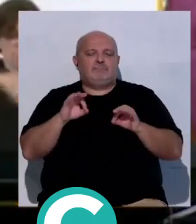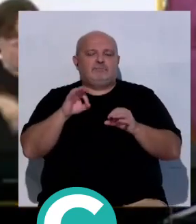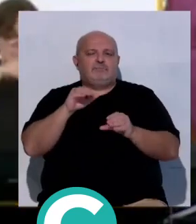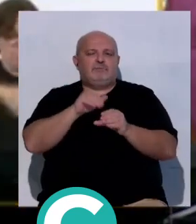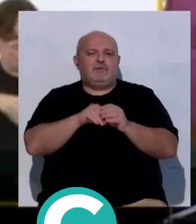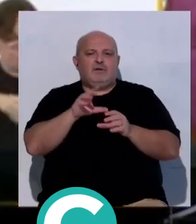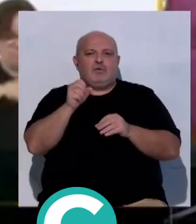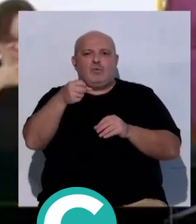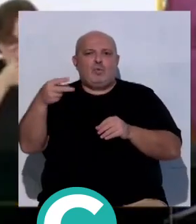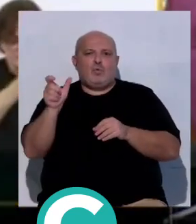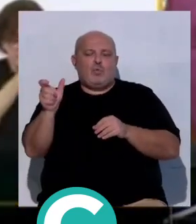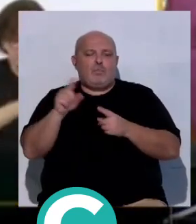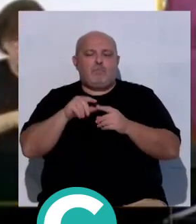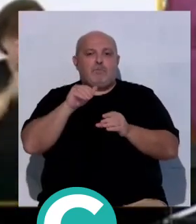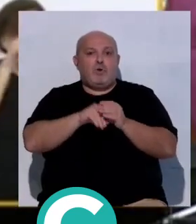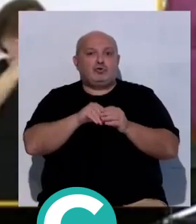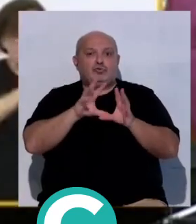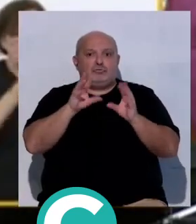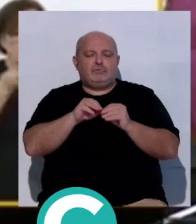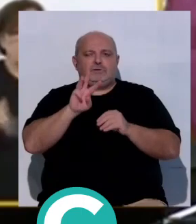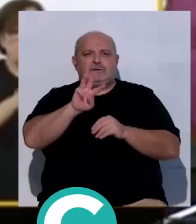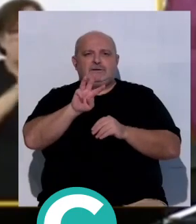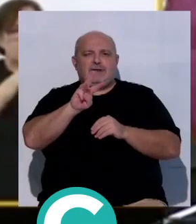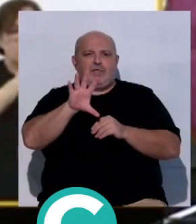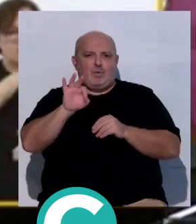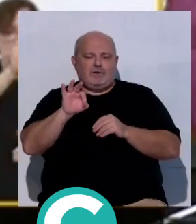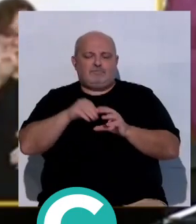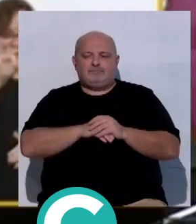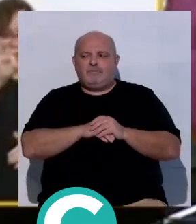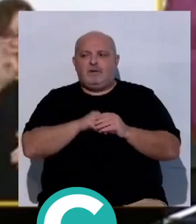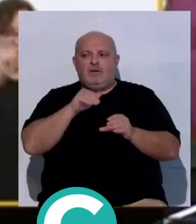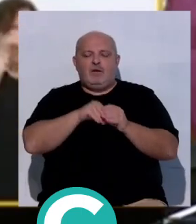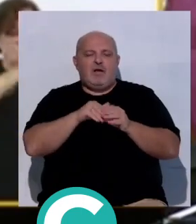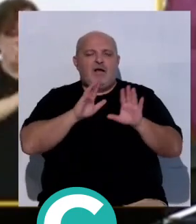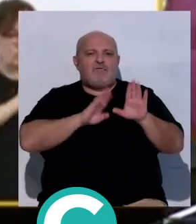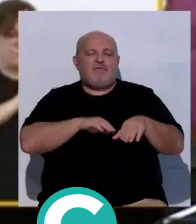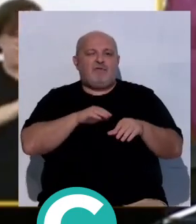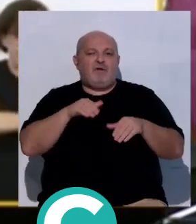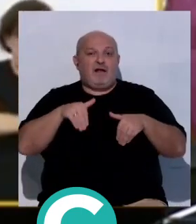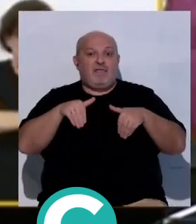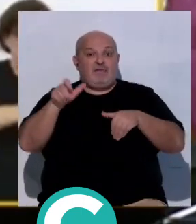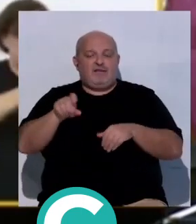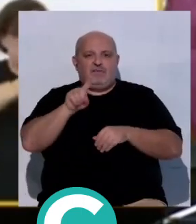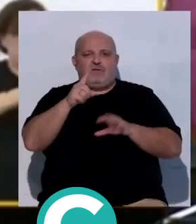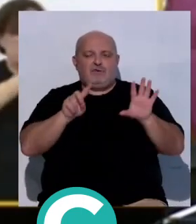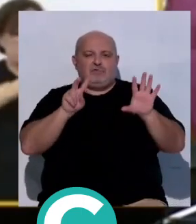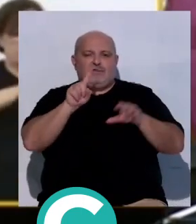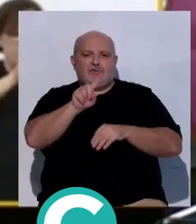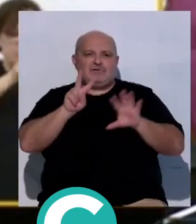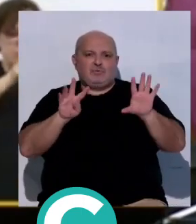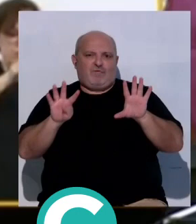el siguiente votos emitidos 350 votos a favor del candidato 179